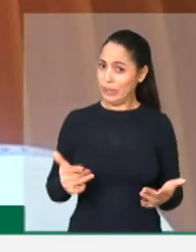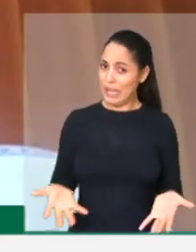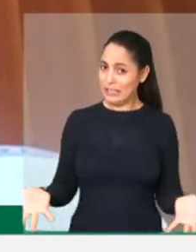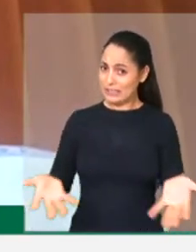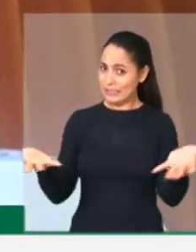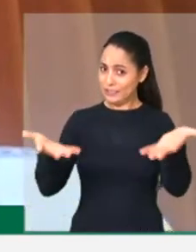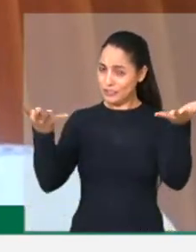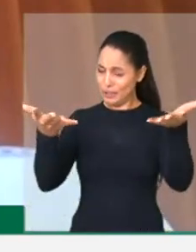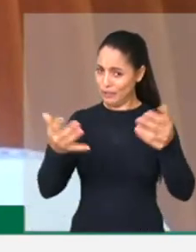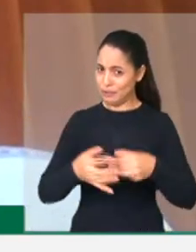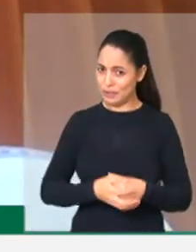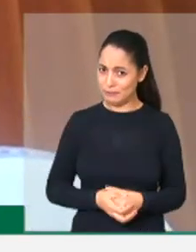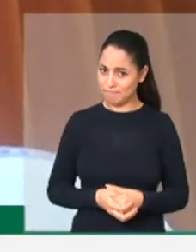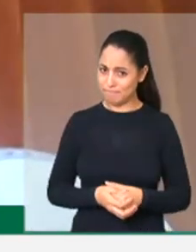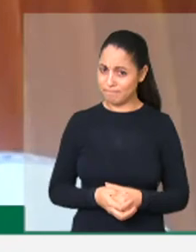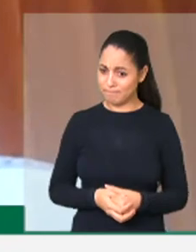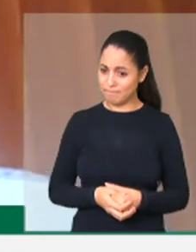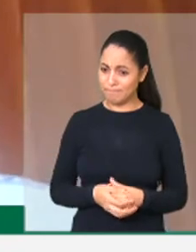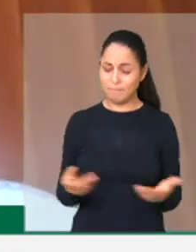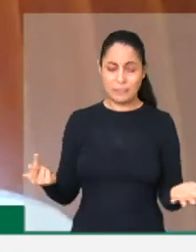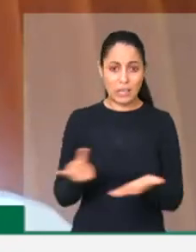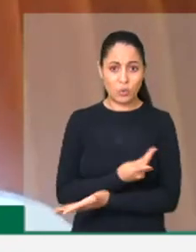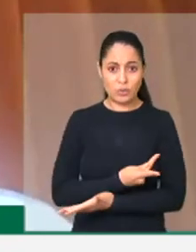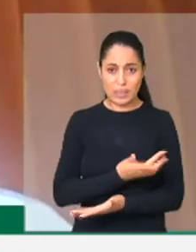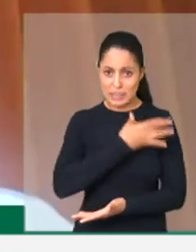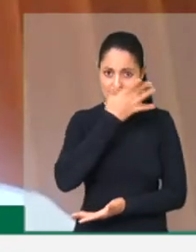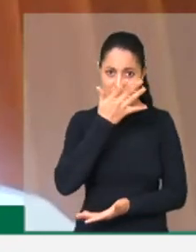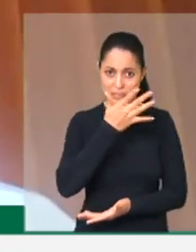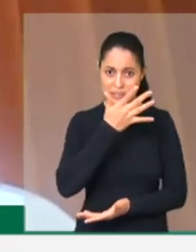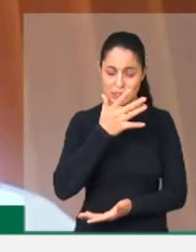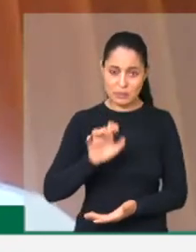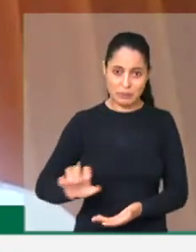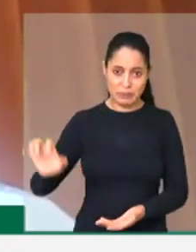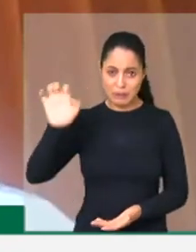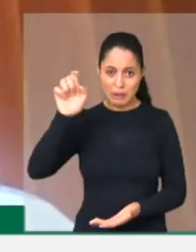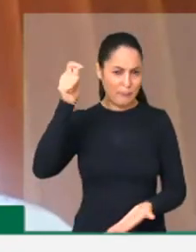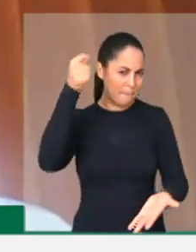E 80% PRA ESSES EMPREENDEDORES NÃO PE PARECE BOA POLÍTICA. SEGUNDO. AQUI PRATICAMENTE SE CAMINHA E SE CONSOLIDA A